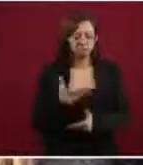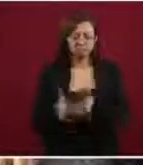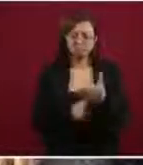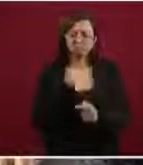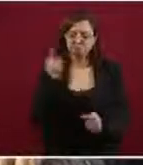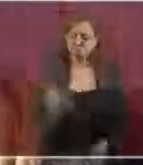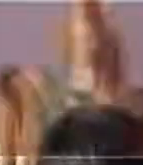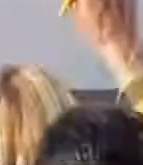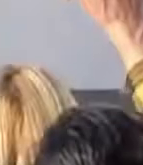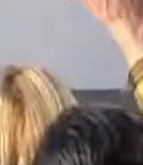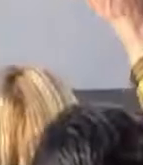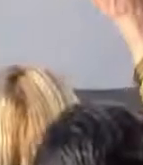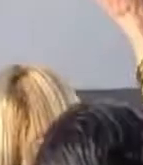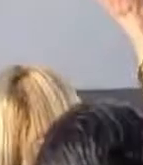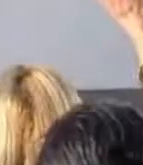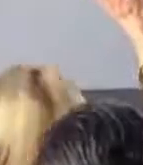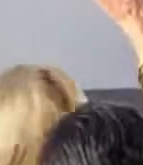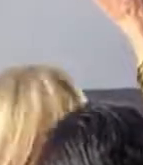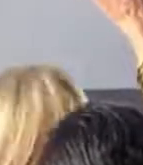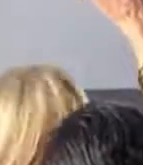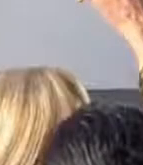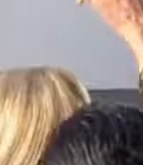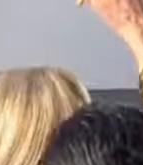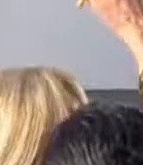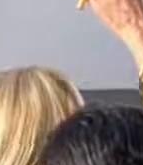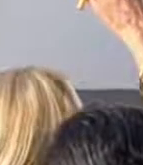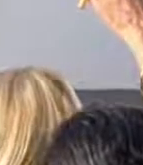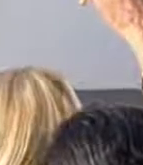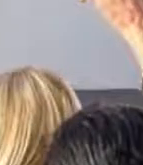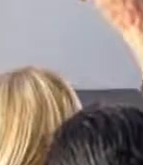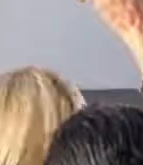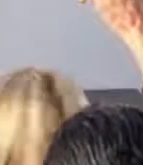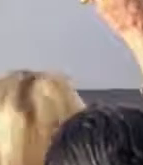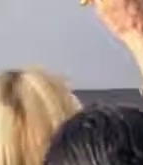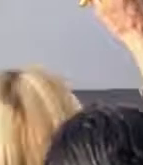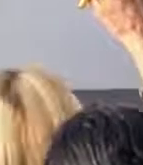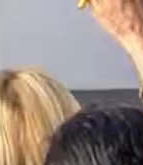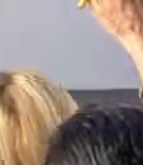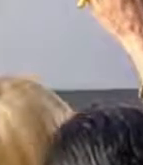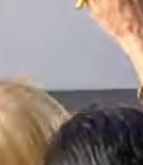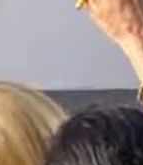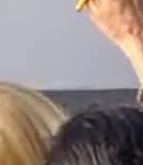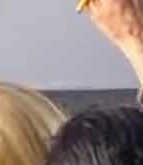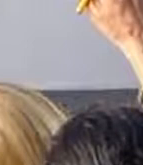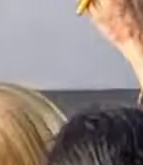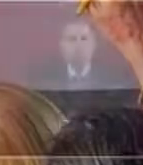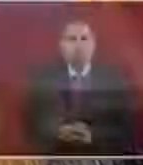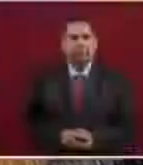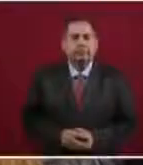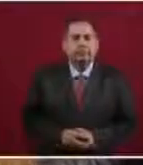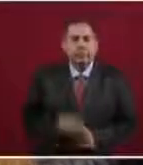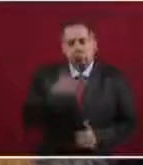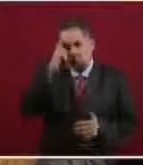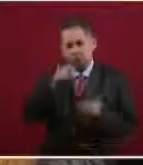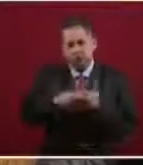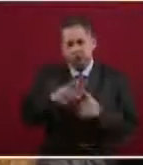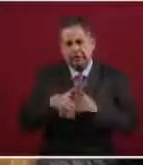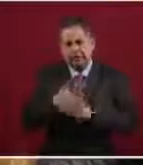Hoy considero que, para el mediodía, para la tarde vamos a tener más información.